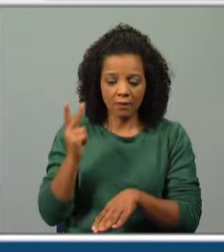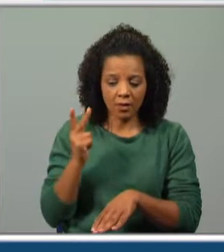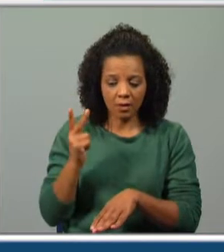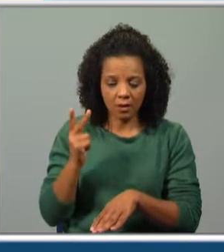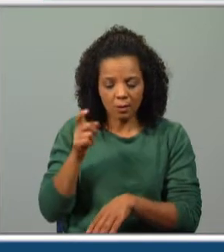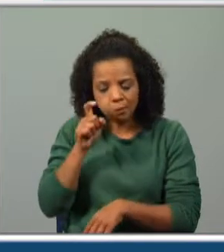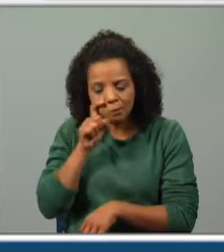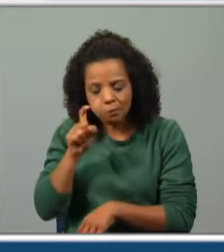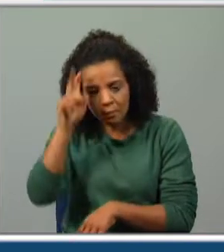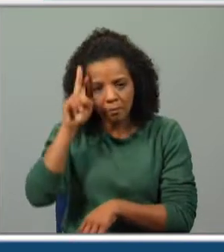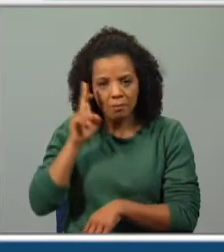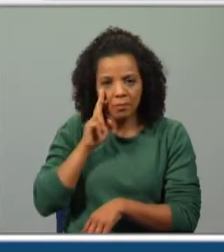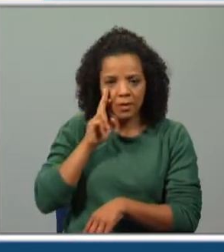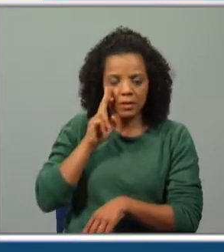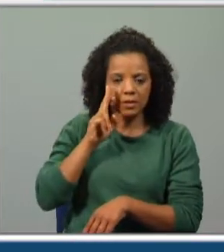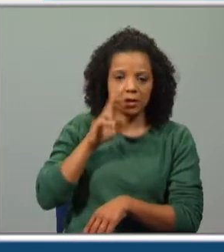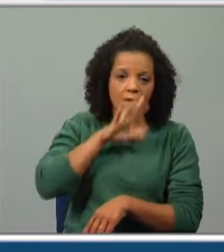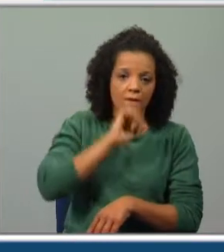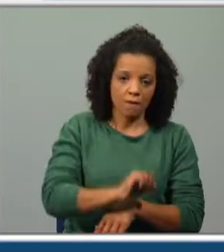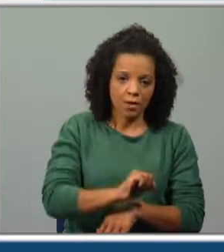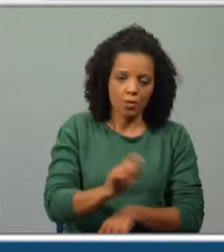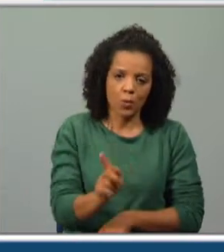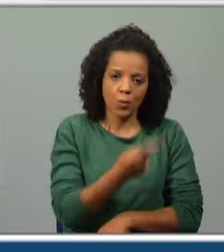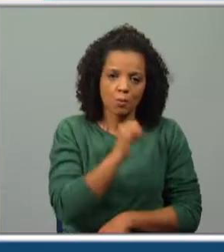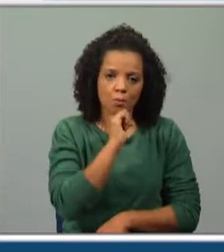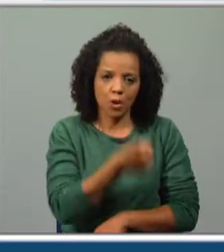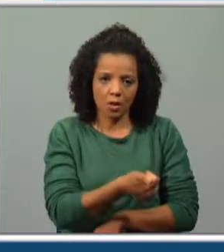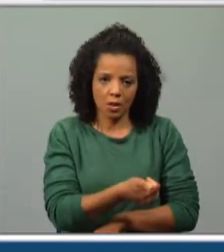mandar a morte o seu filho então 送你兒子去死然後